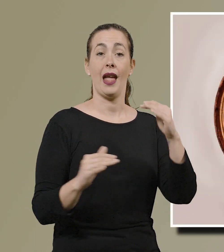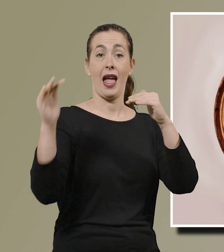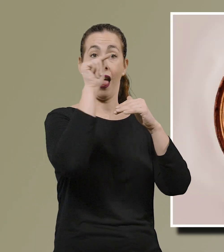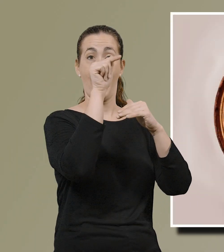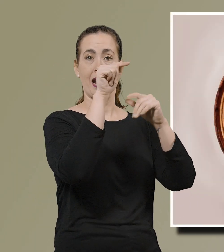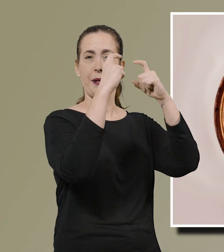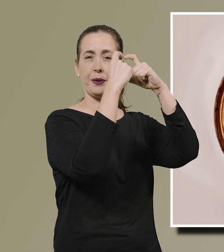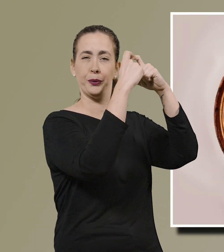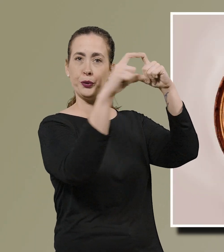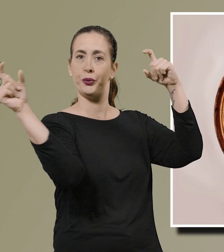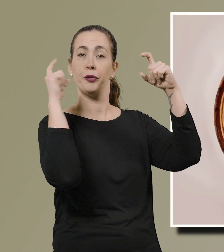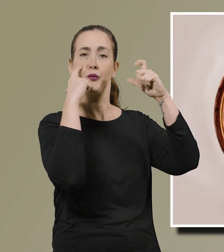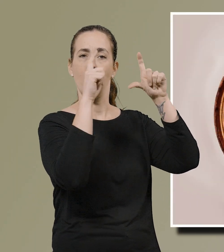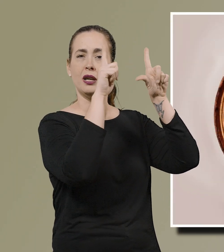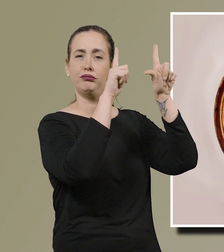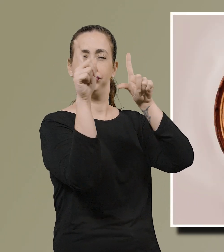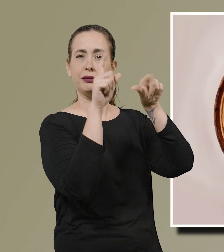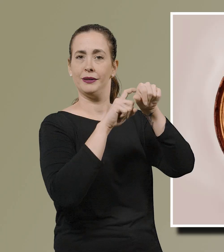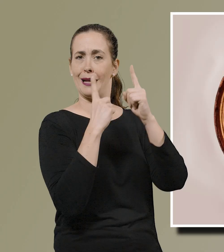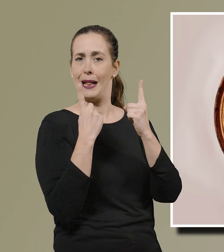amb una franja a la part superior on es poden contemplar